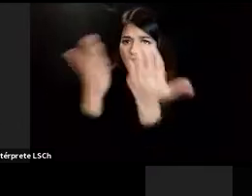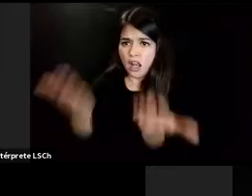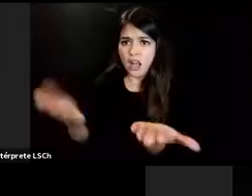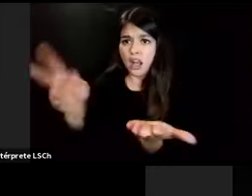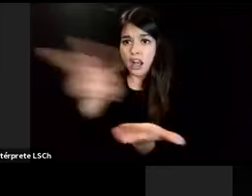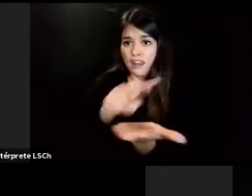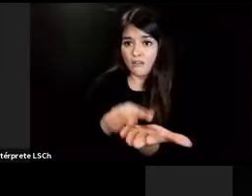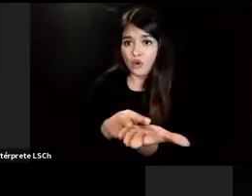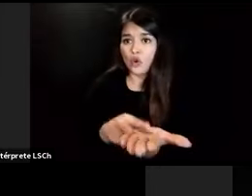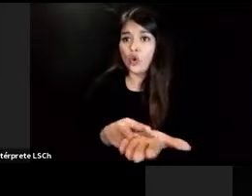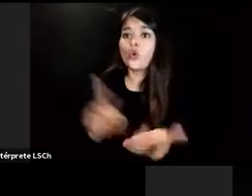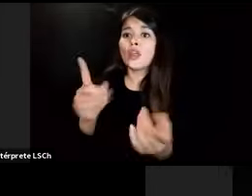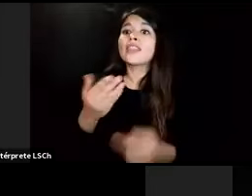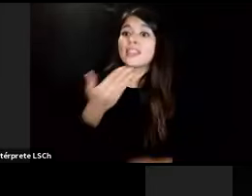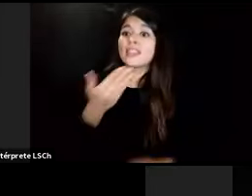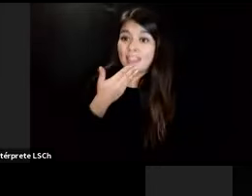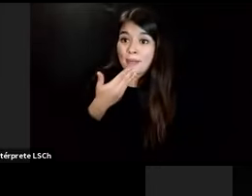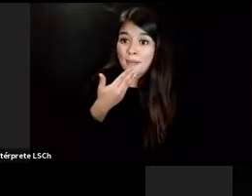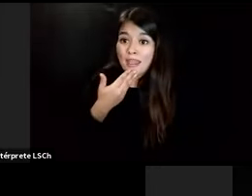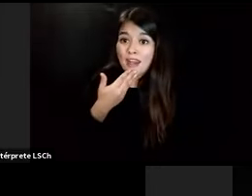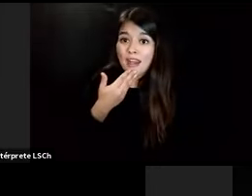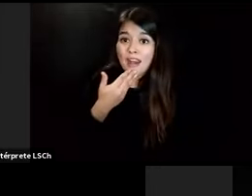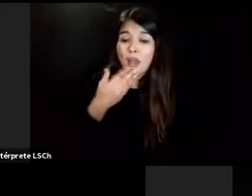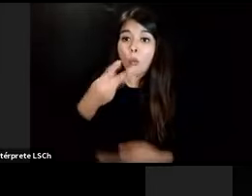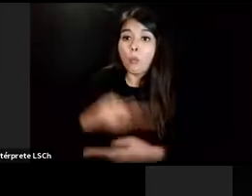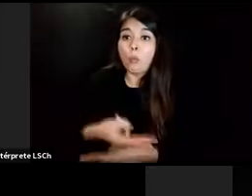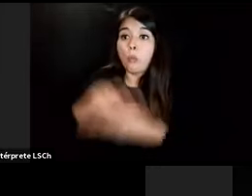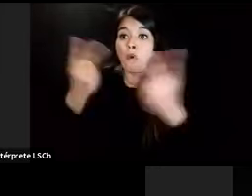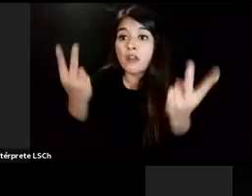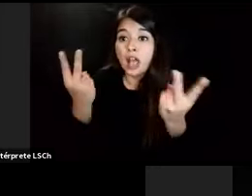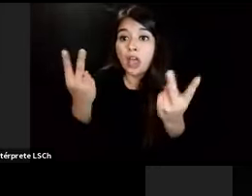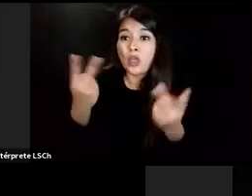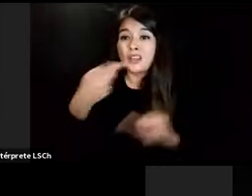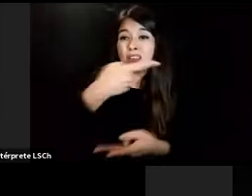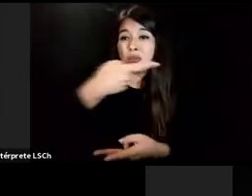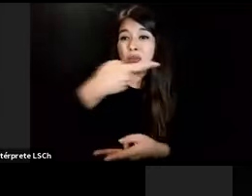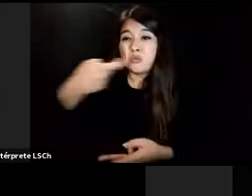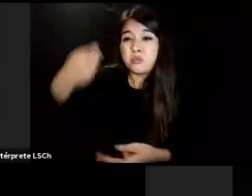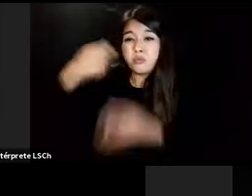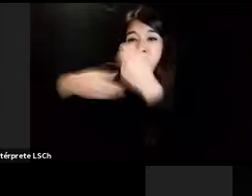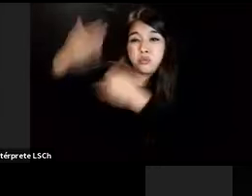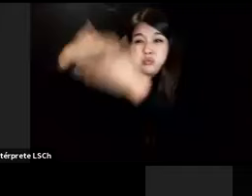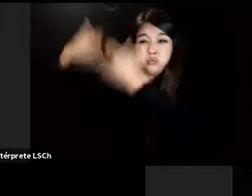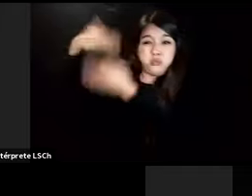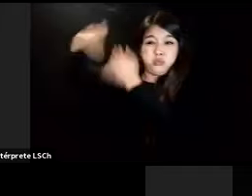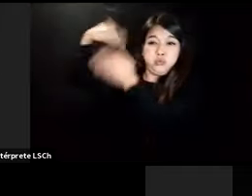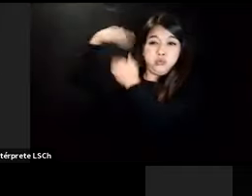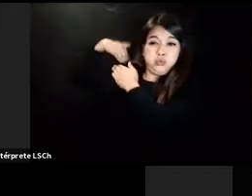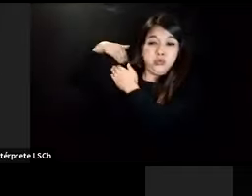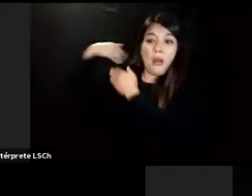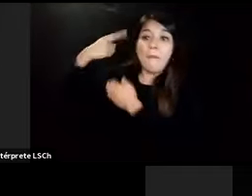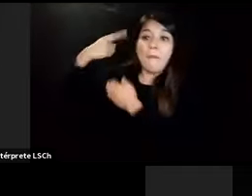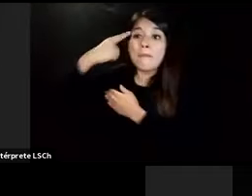que de un libro que puede haber sido publicado hace cientos de años, pero que aparece en una versión audio.